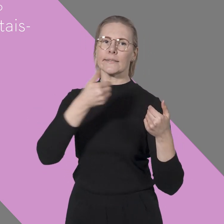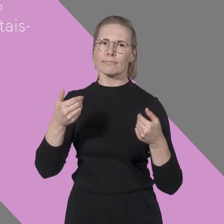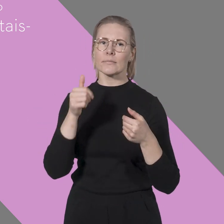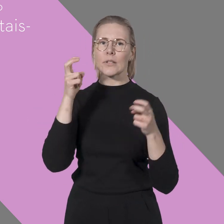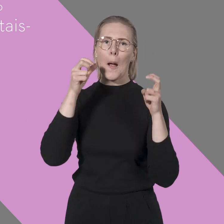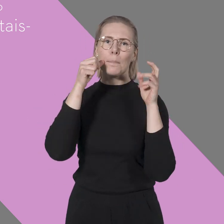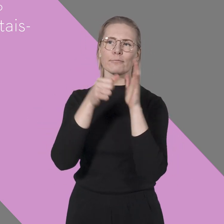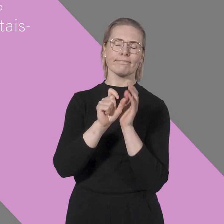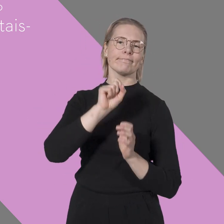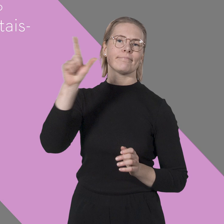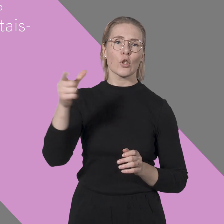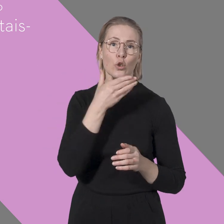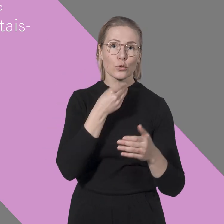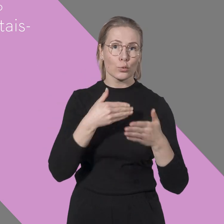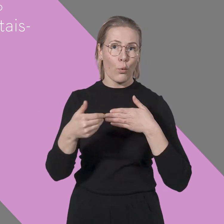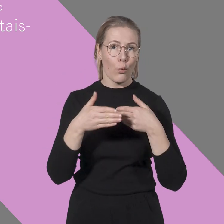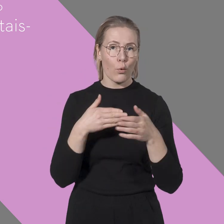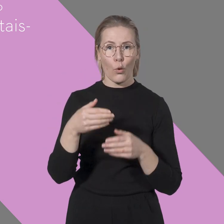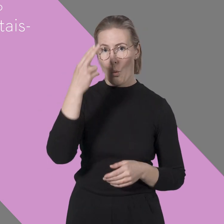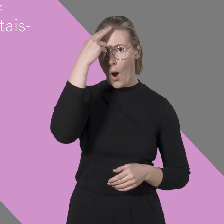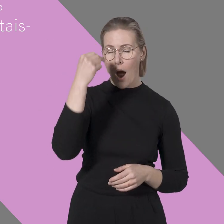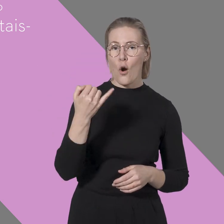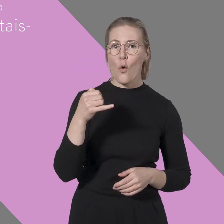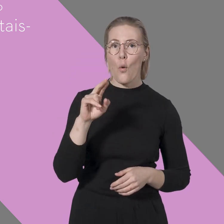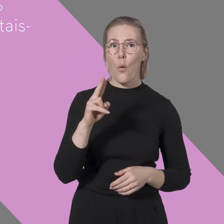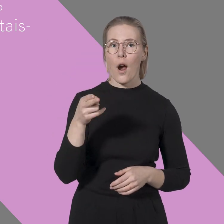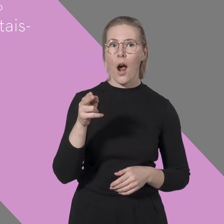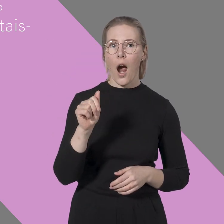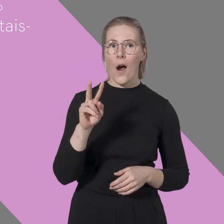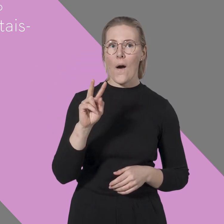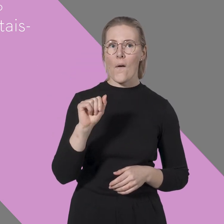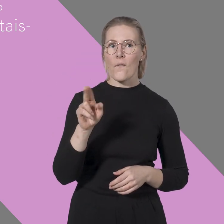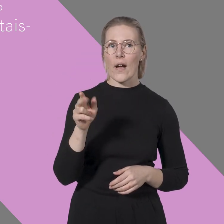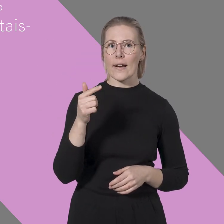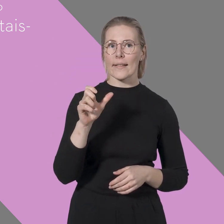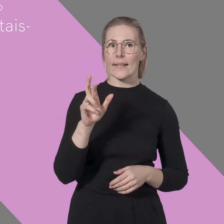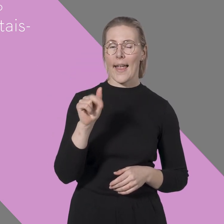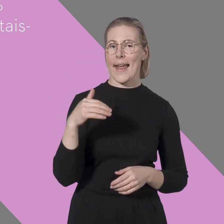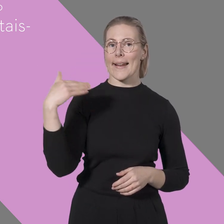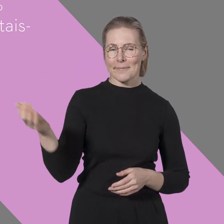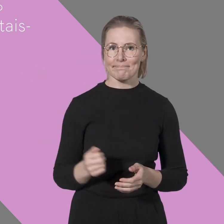tai toimittaa sen erikseen sähköpostin liitteenä nuorisosihteeri Juha Vahteralle.